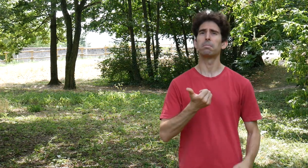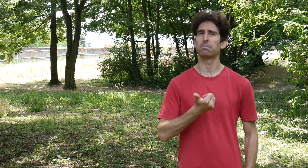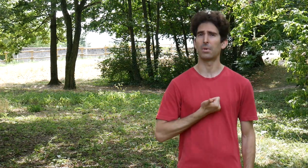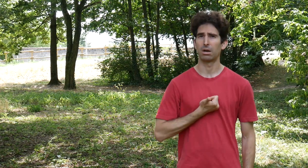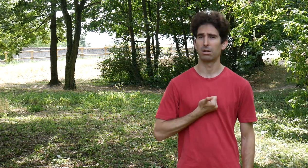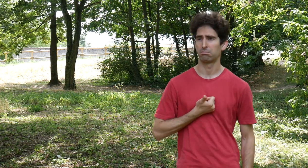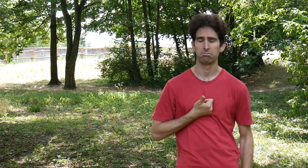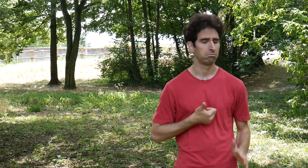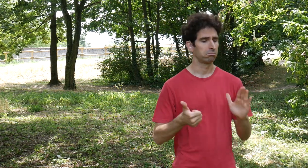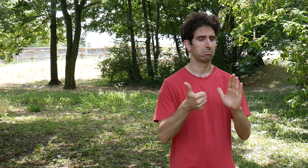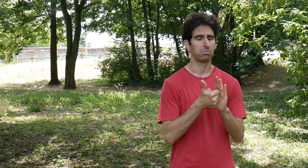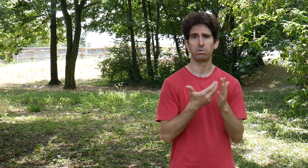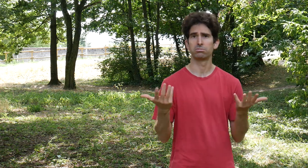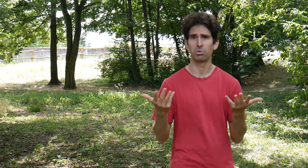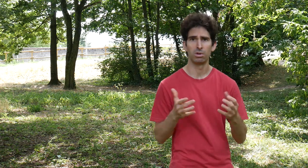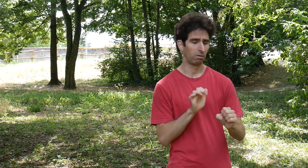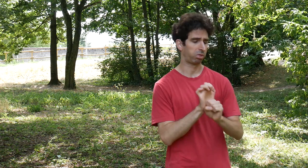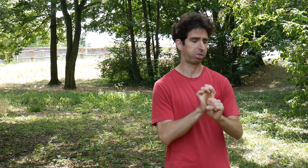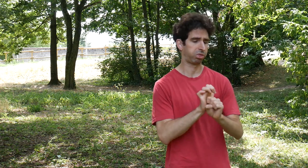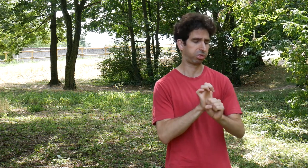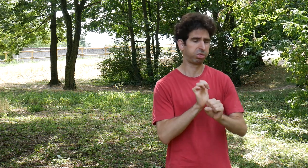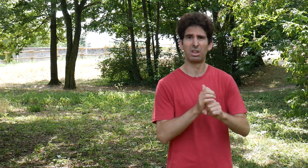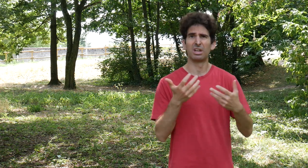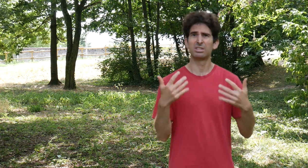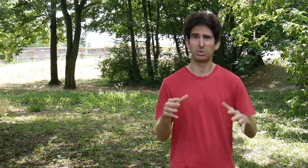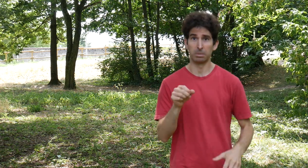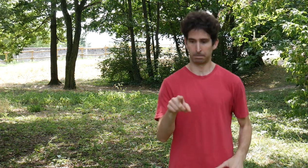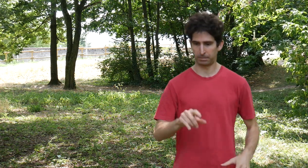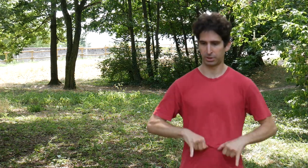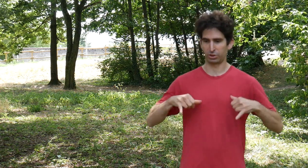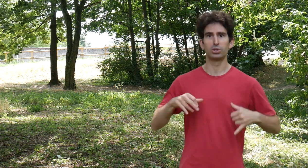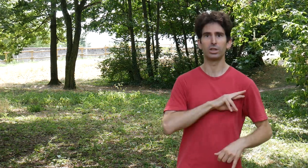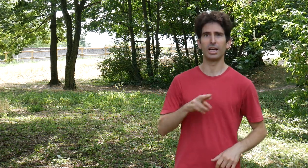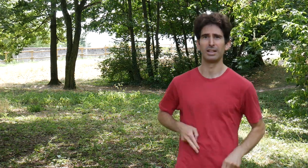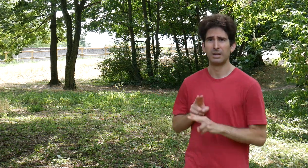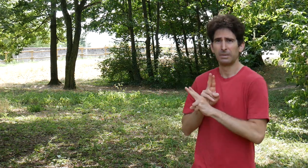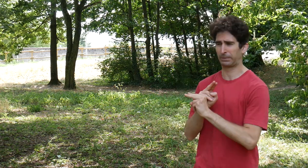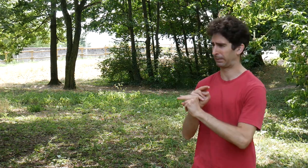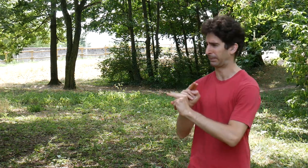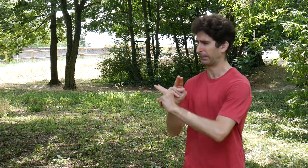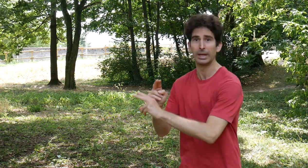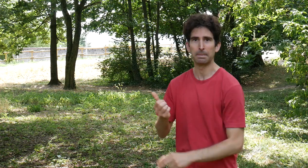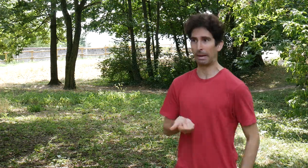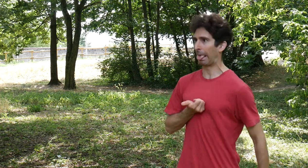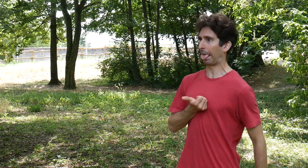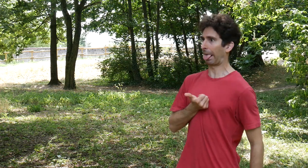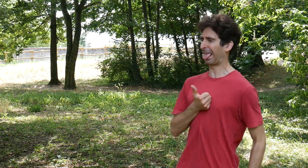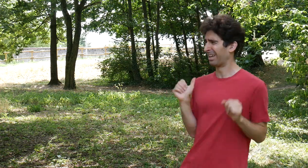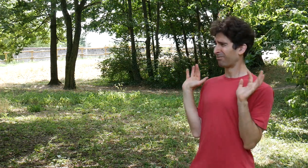Les mâles sont dédiés uniquement à l'accouplement. Quand une jeune reine part, les mâles excités